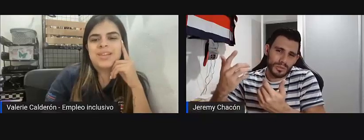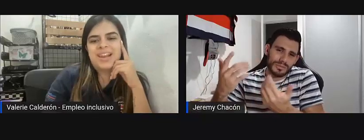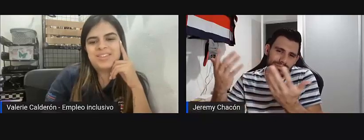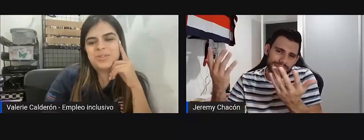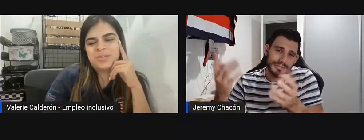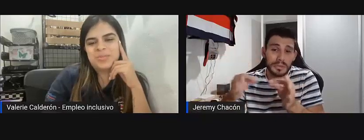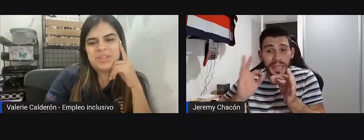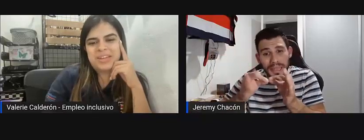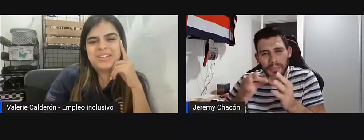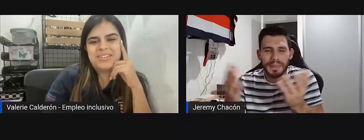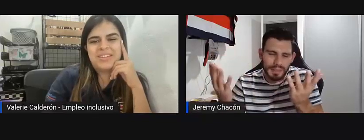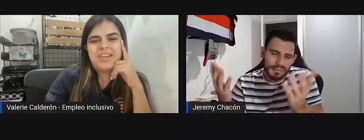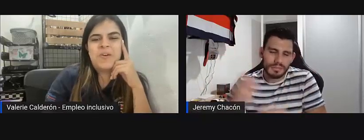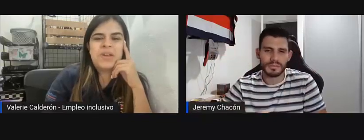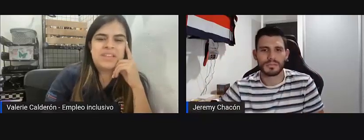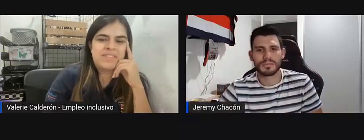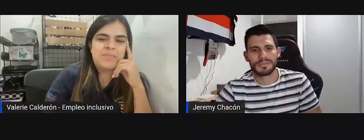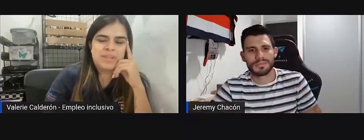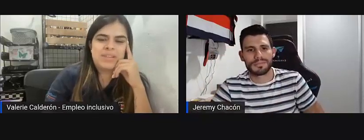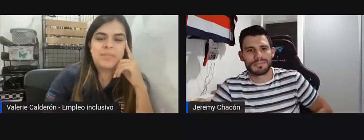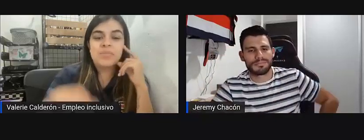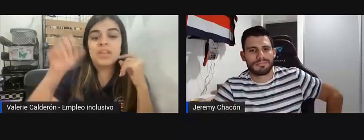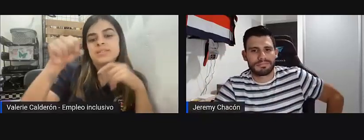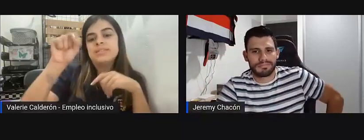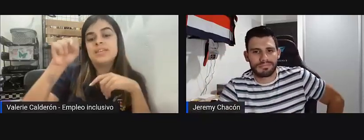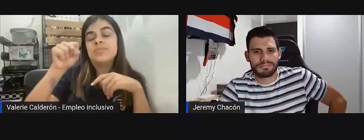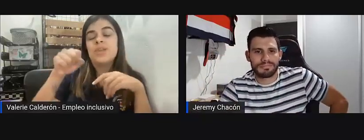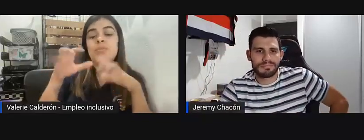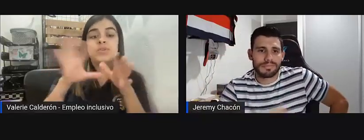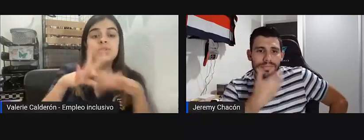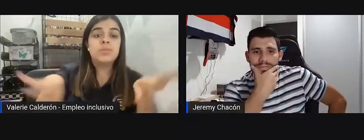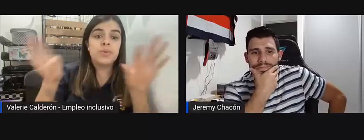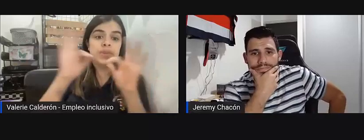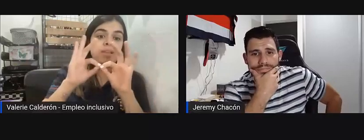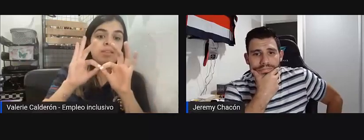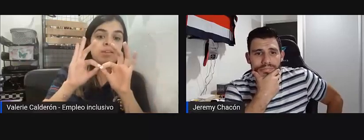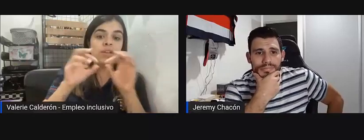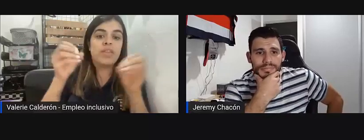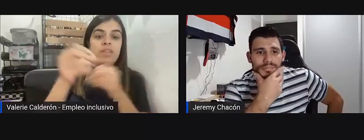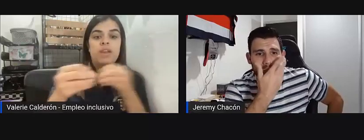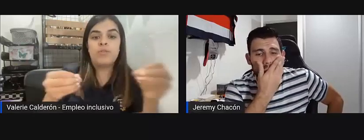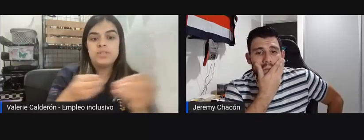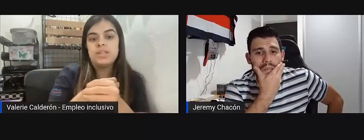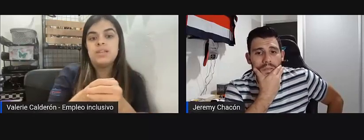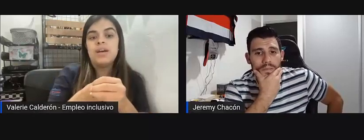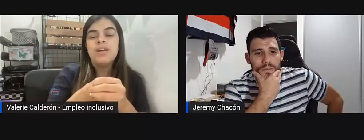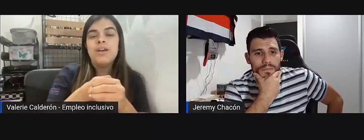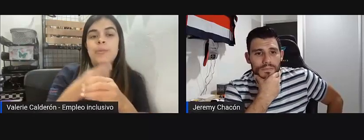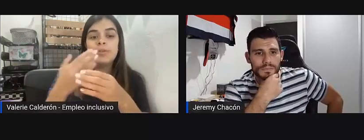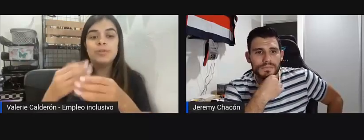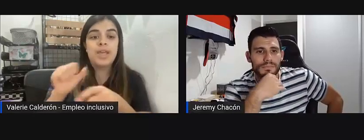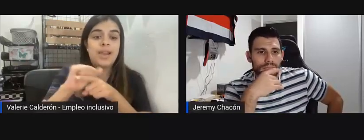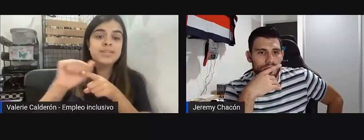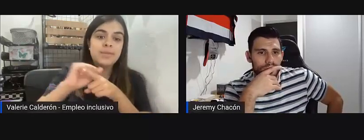la lesco verdad o el intérprete sí Y por eso es importante verdad desde la oficina cuando se dan